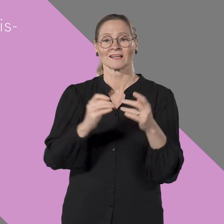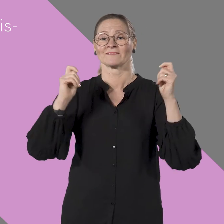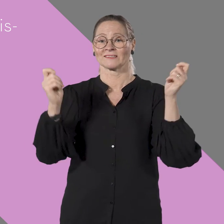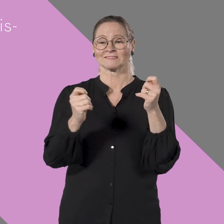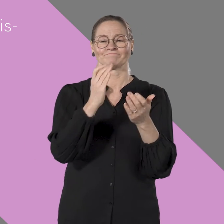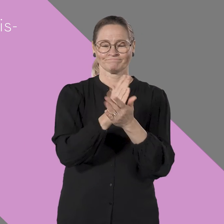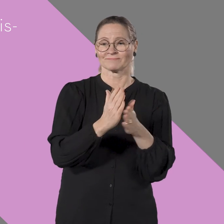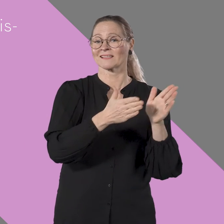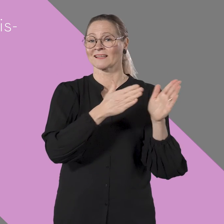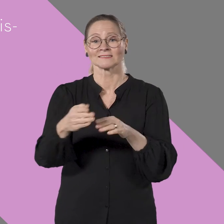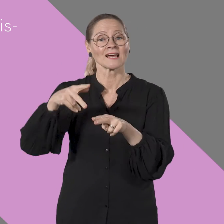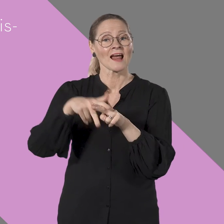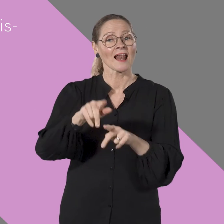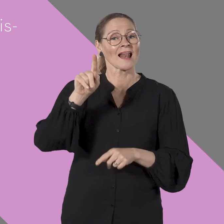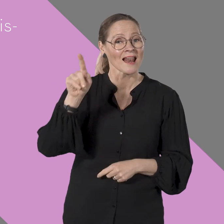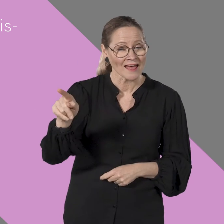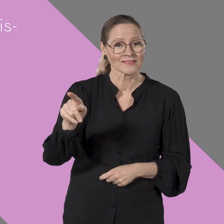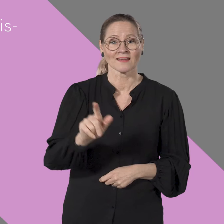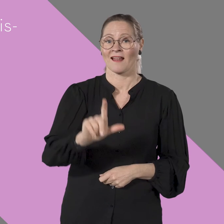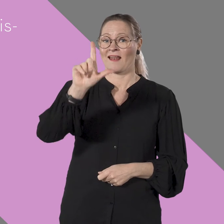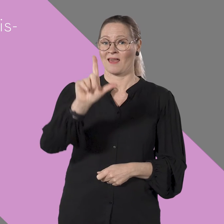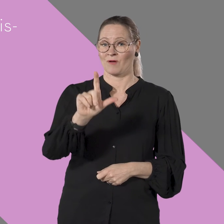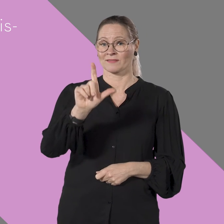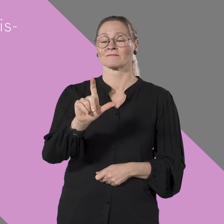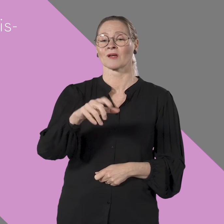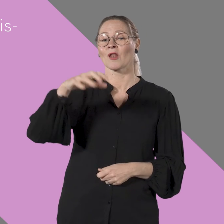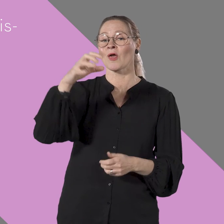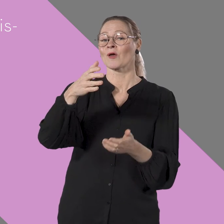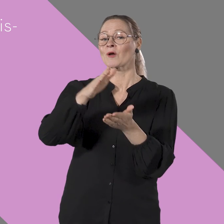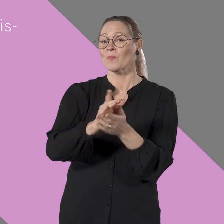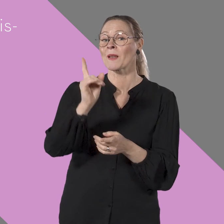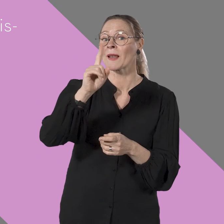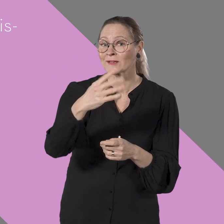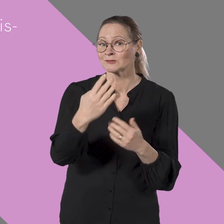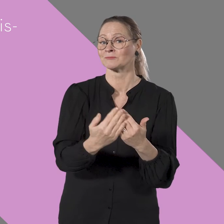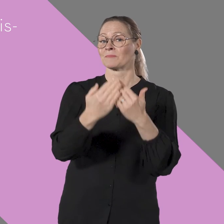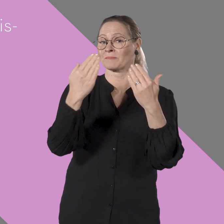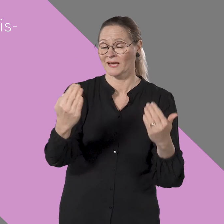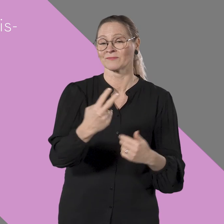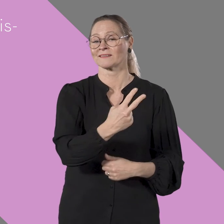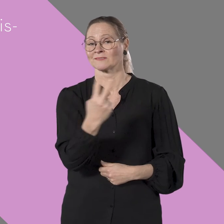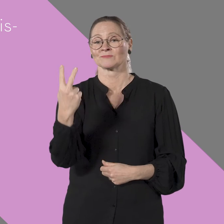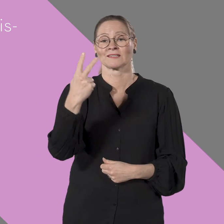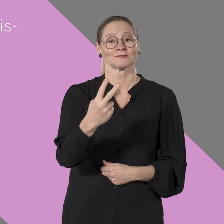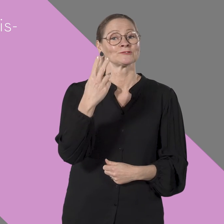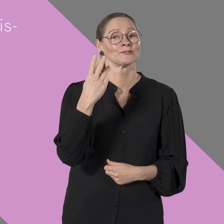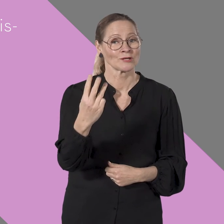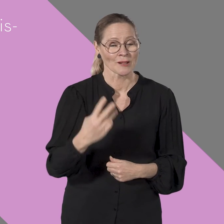Festivaali järjestetään Lahdessa lauantaina 14.10.2023.